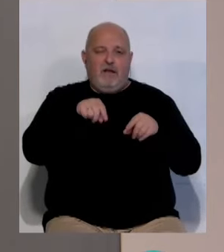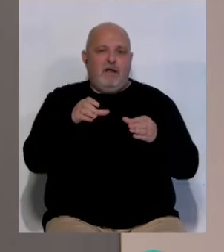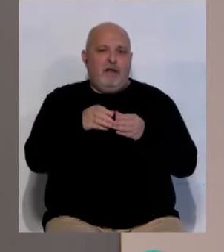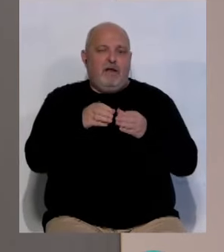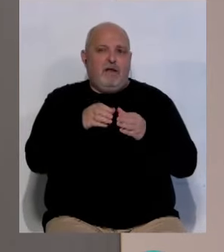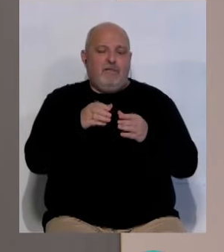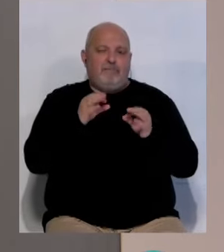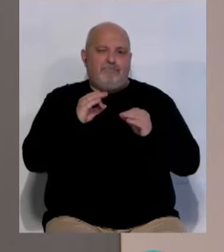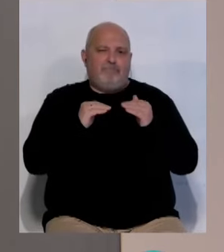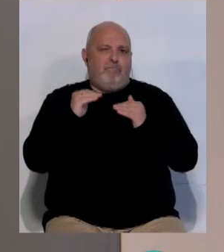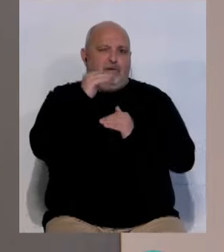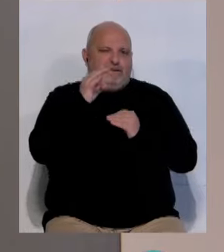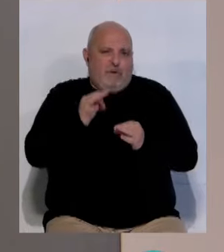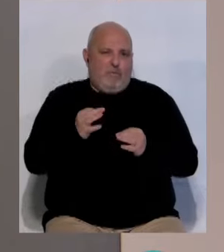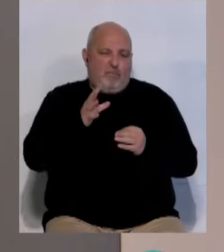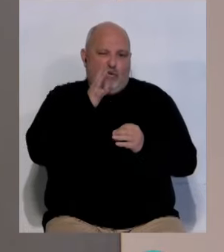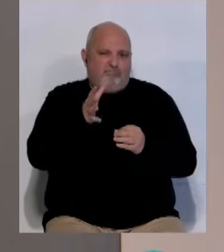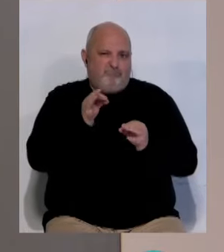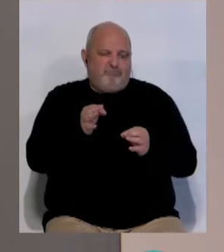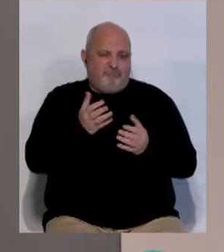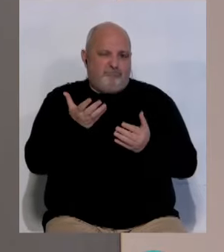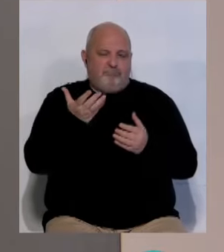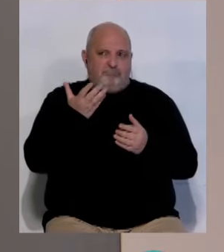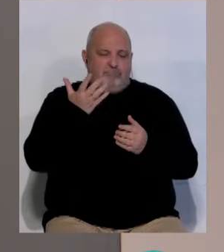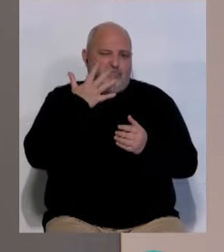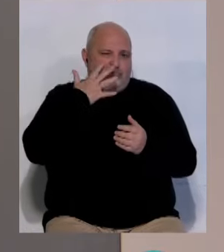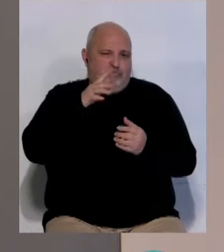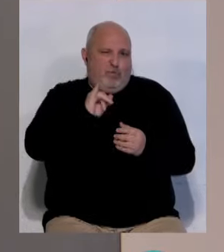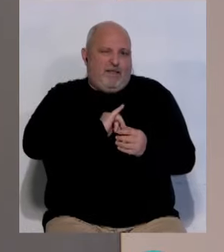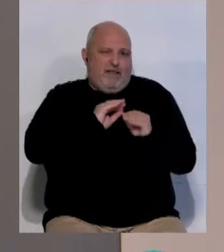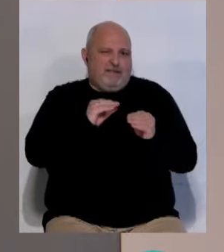o temprano iba a salir de ahí de de abajo no lo creo decía está claro que está ahora mismo jugando